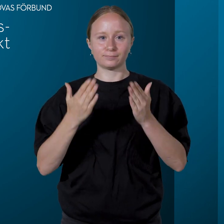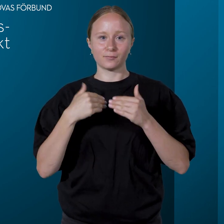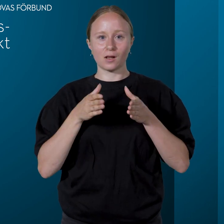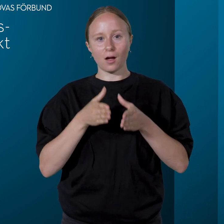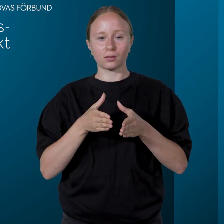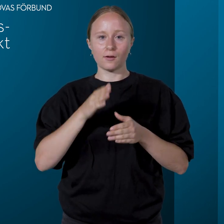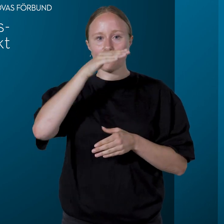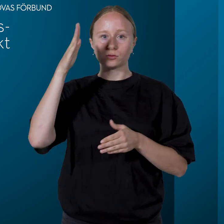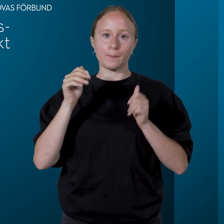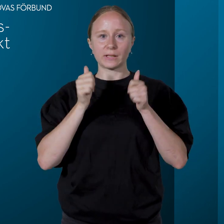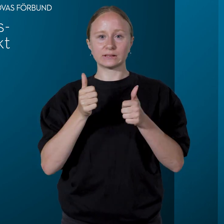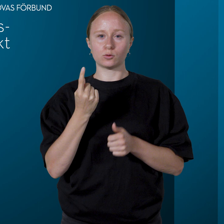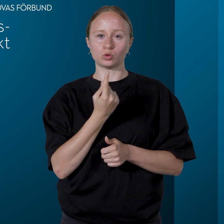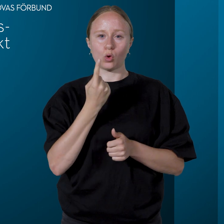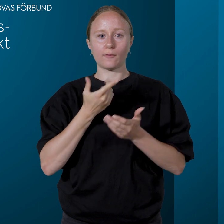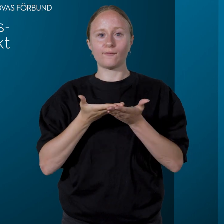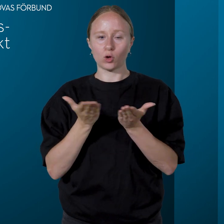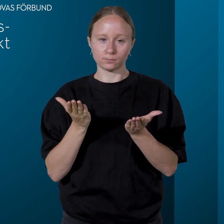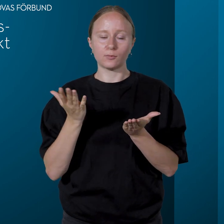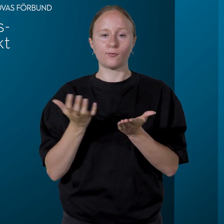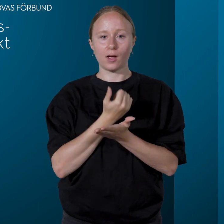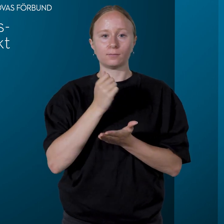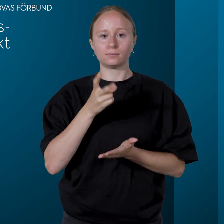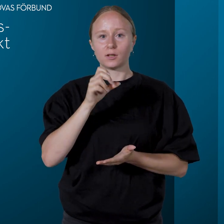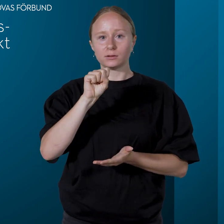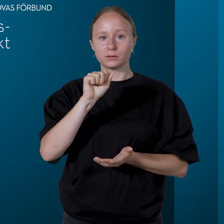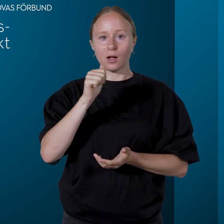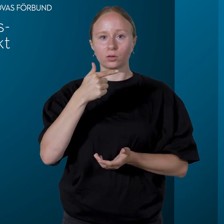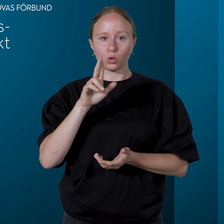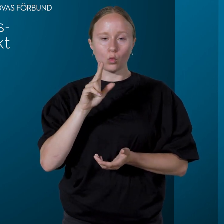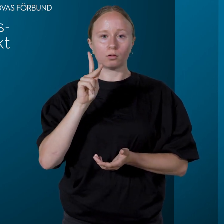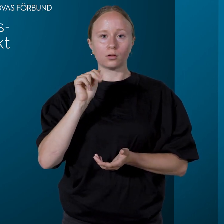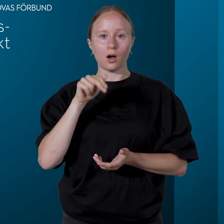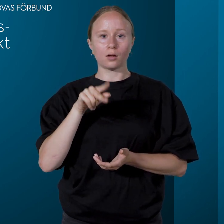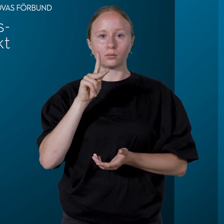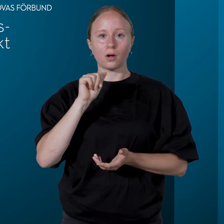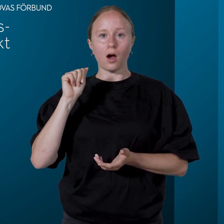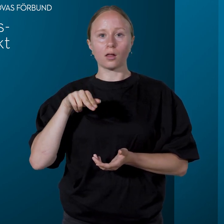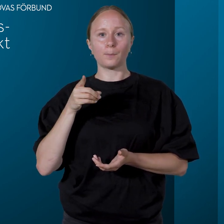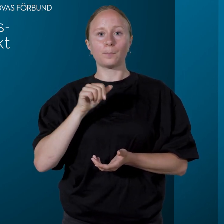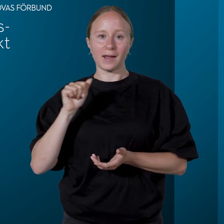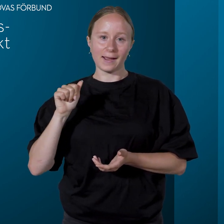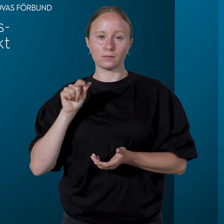I kategorin för vuxna soloföreställningar vann Satu Kankaanpää -